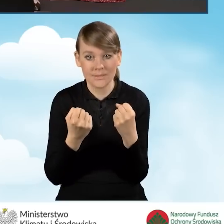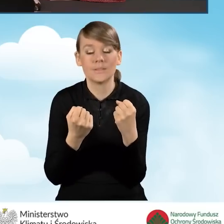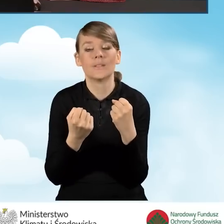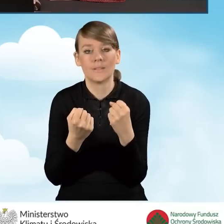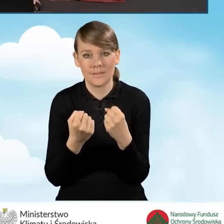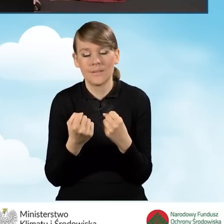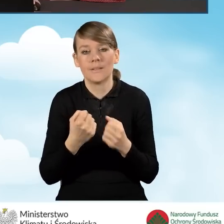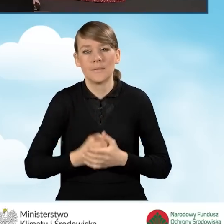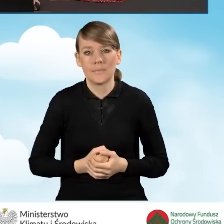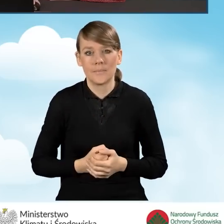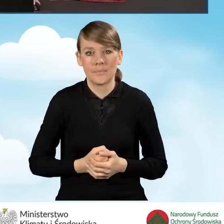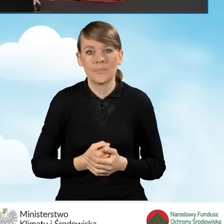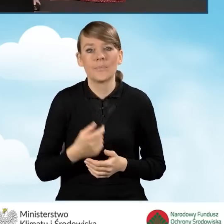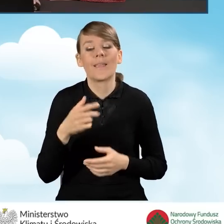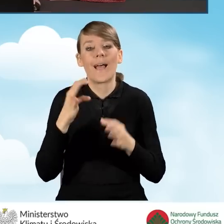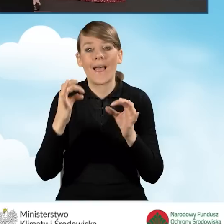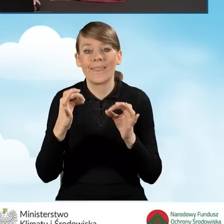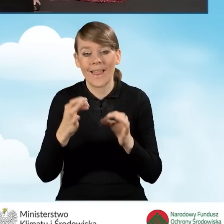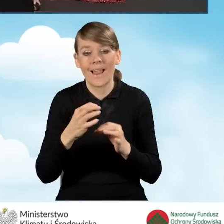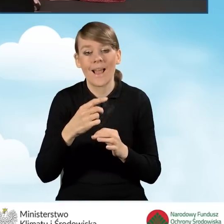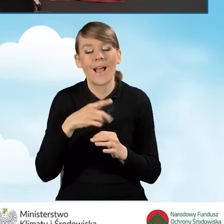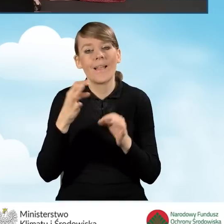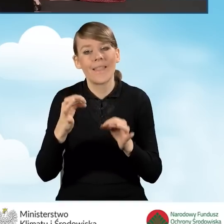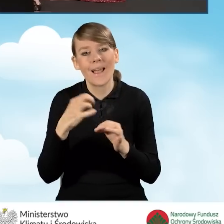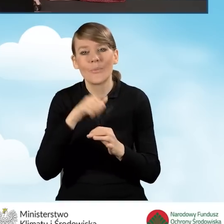że wniosek będzie składany przez pełnomocnika. Teraz przejadę, zmienię ten wybór.